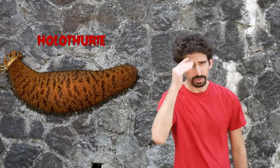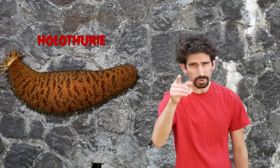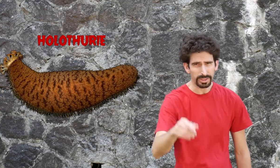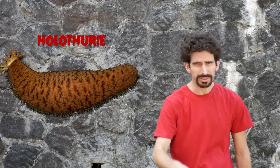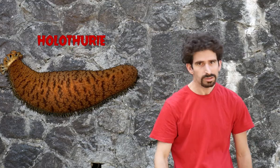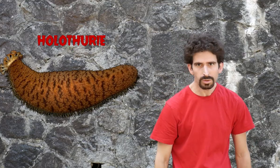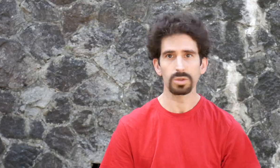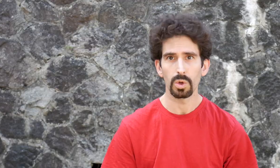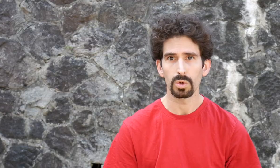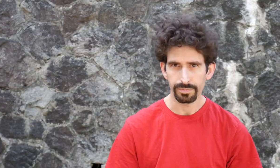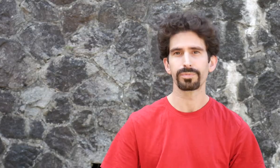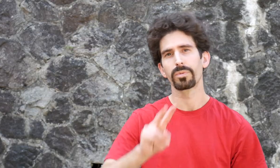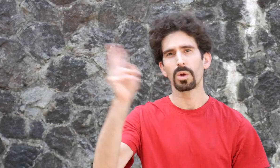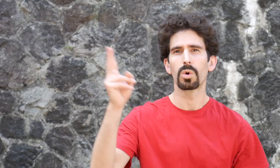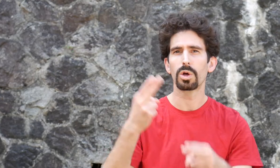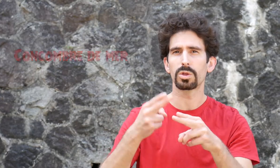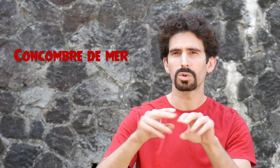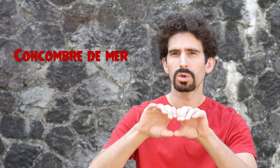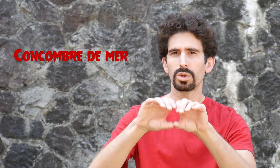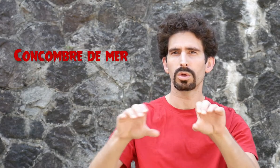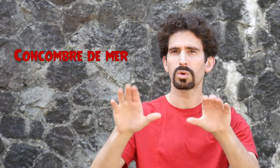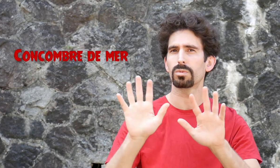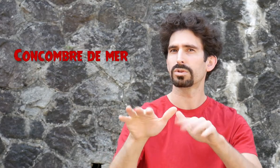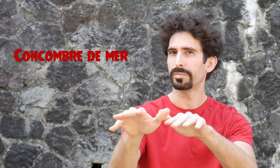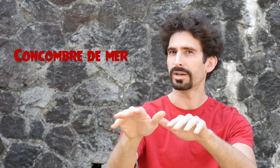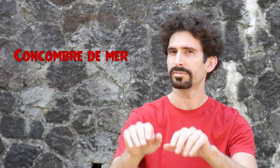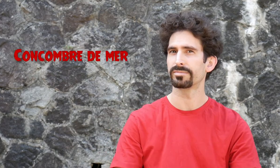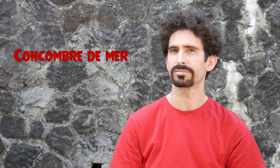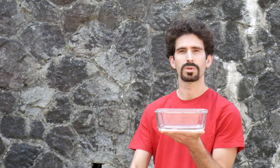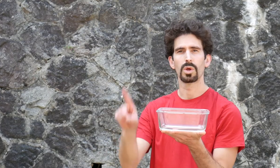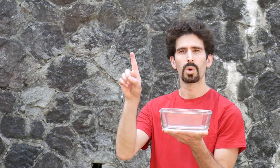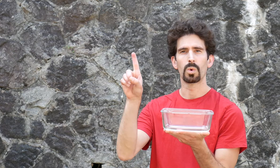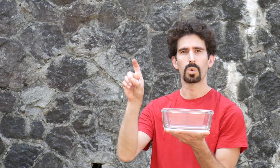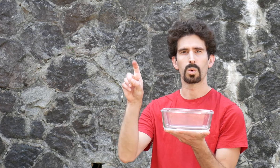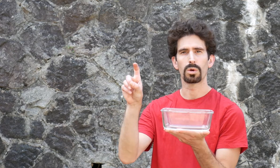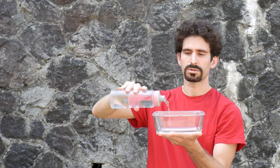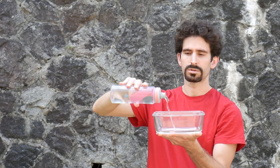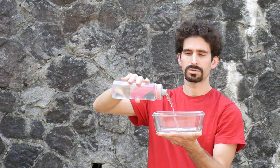Tu connais ? Non ? Il s'appelle aussi "concombre de mer". *Eau*